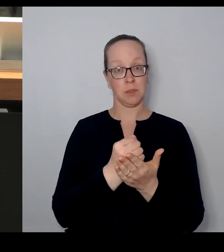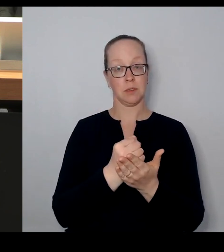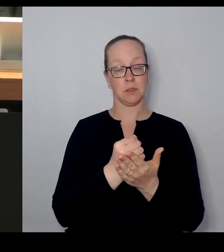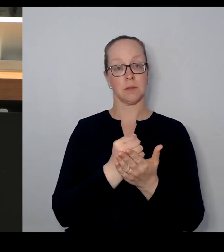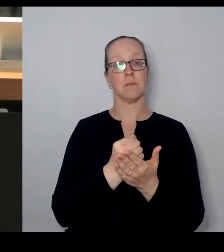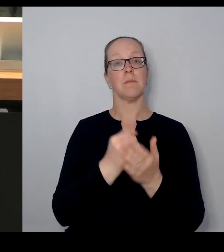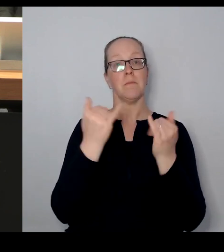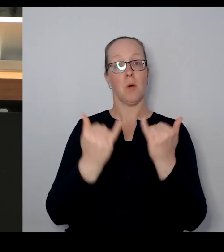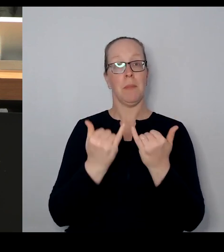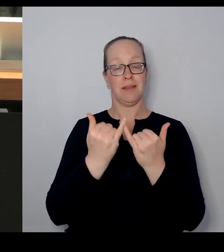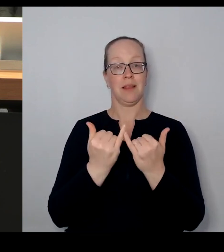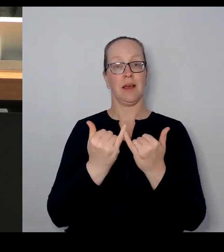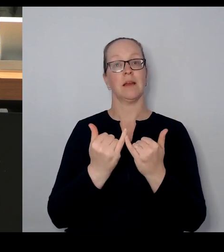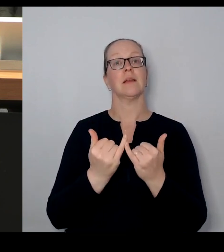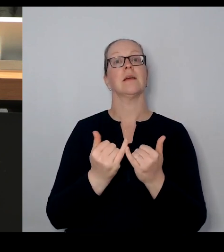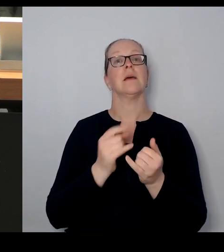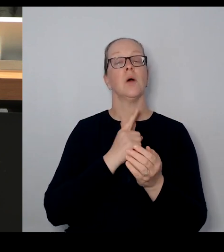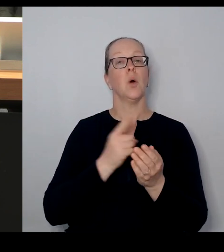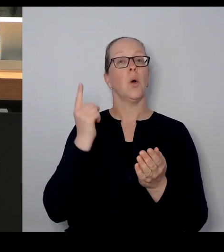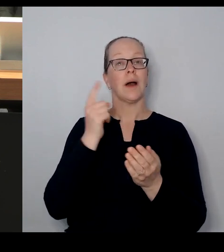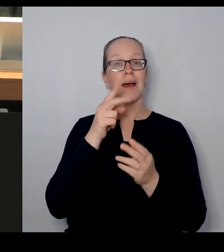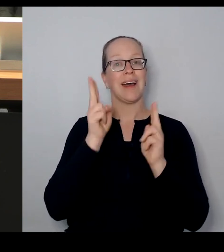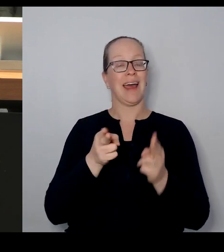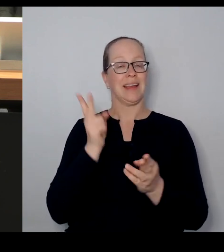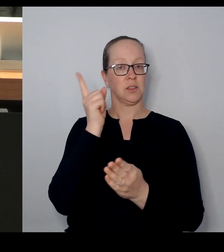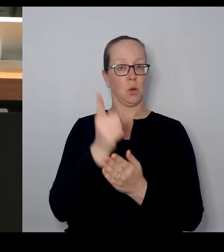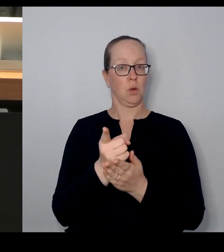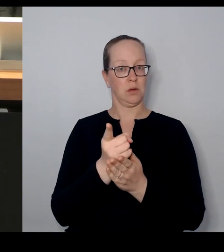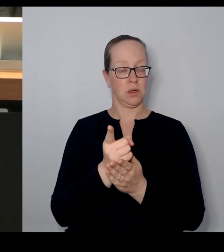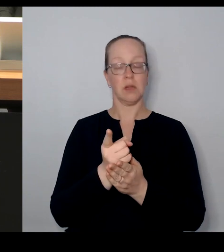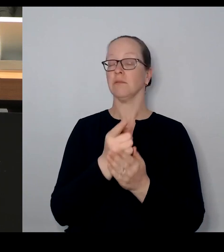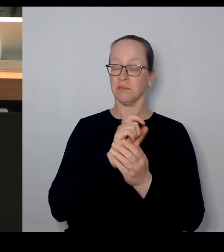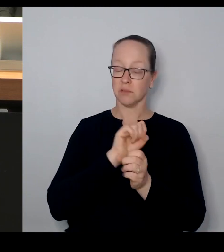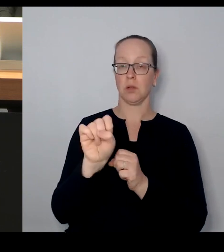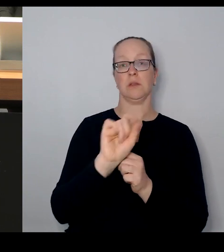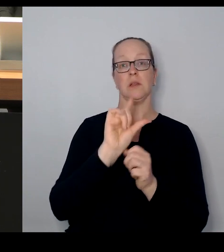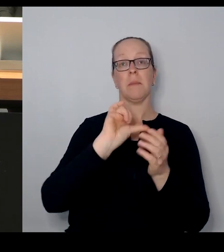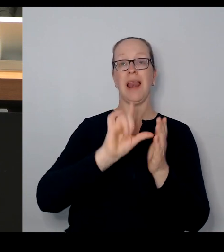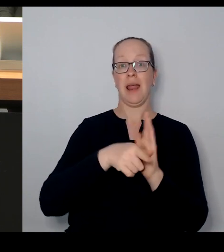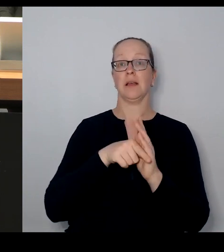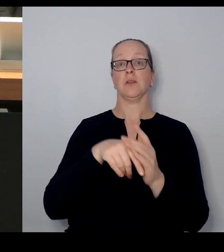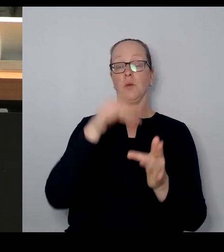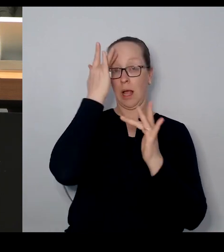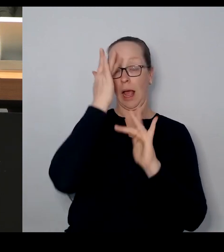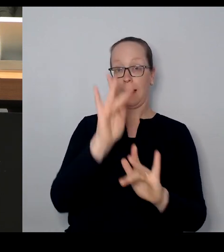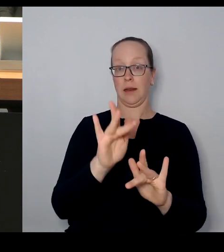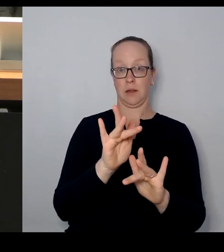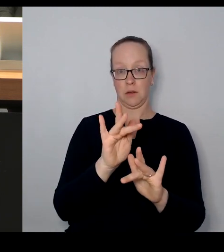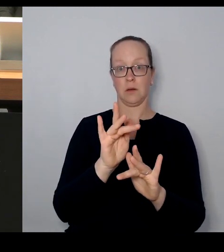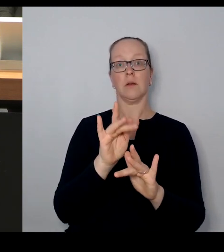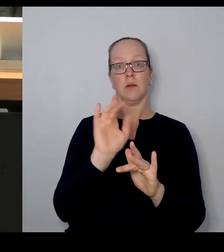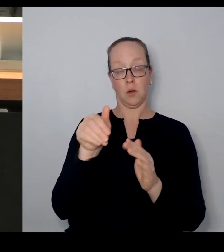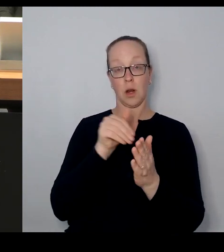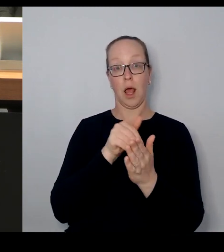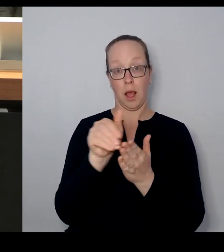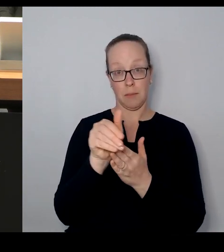nach Ableben des Antragstellers der Antragstellerin die Kosten freiwillig erstattet werden. Und wir fordern, dass der Senat dafür